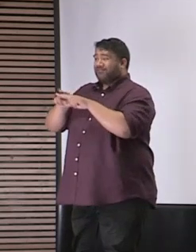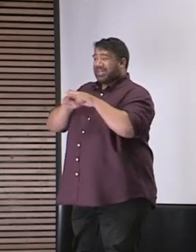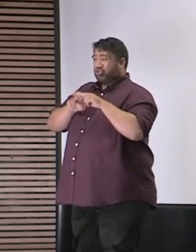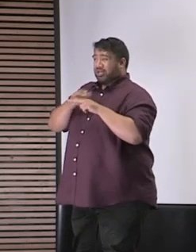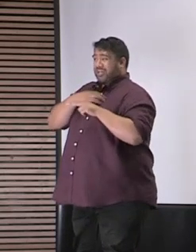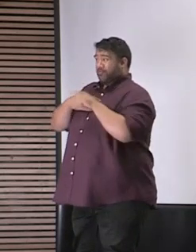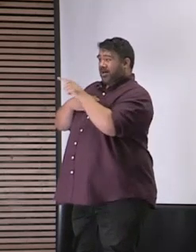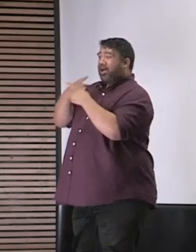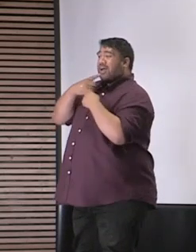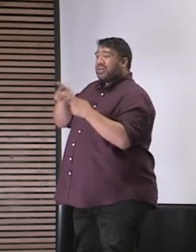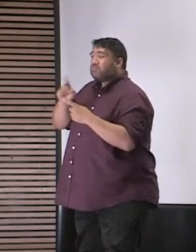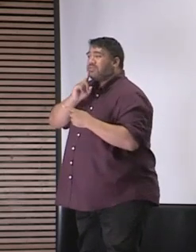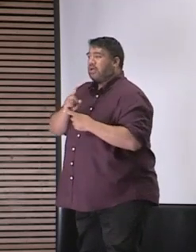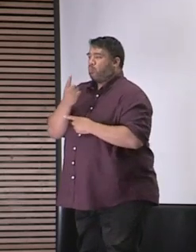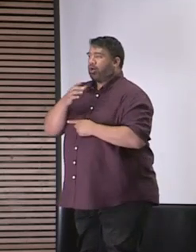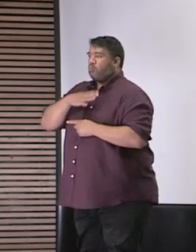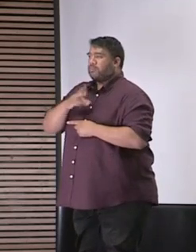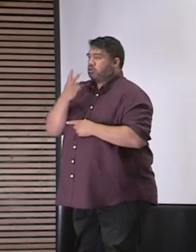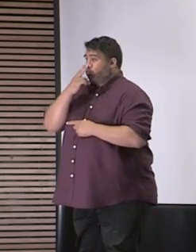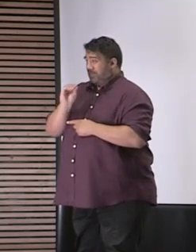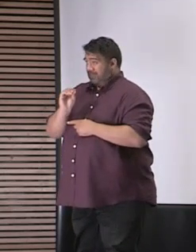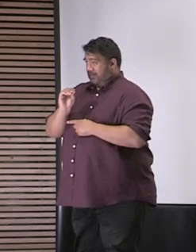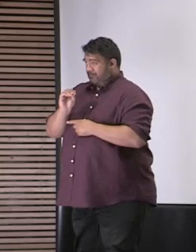de trabajo tienen un papel que de Gracias a todos. Tengo una